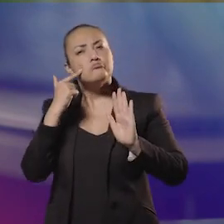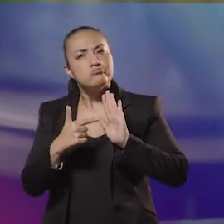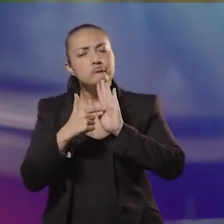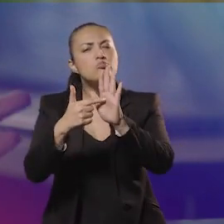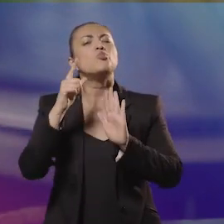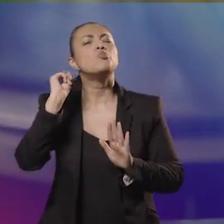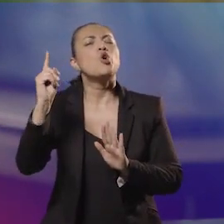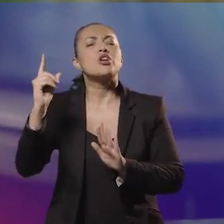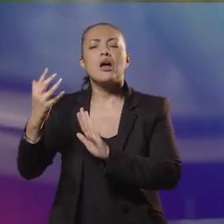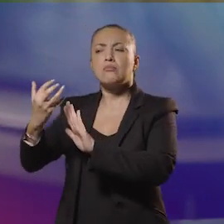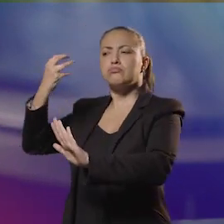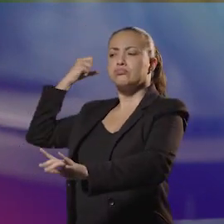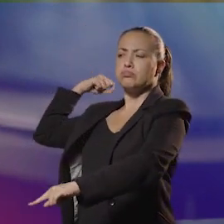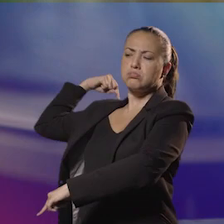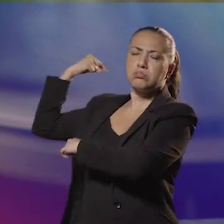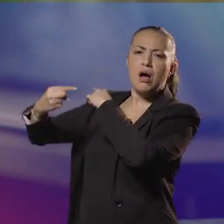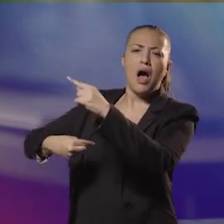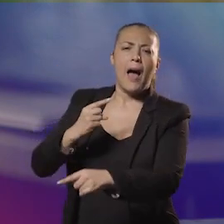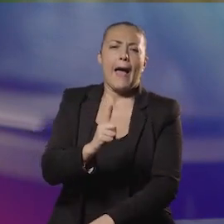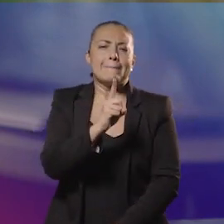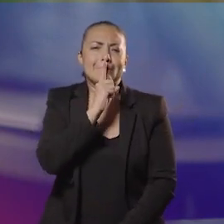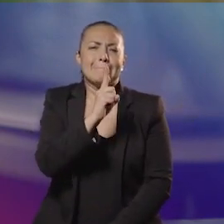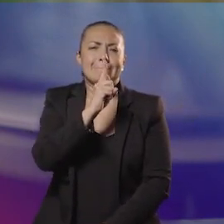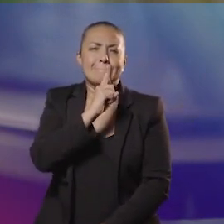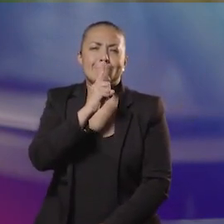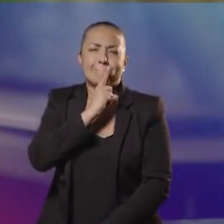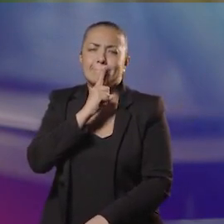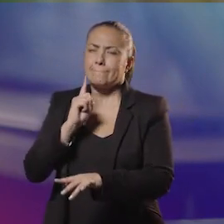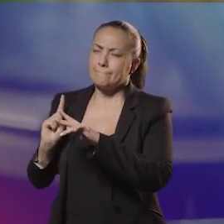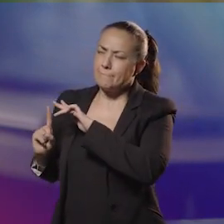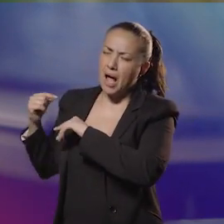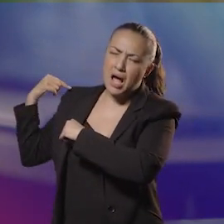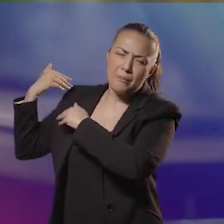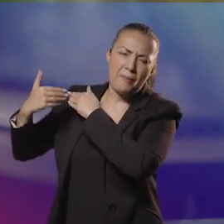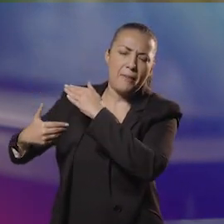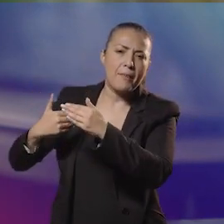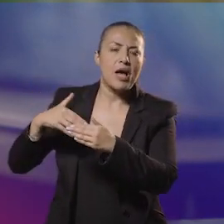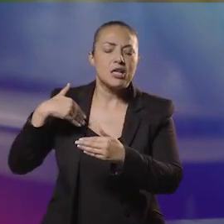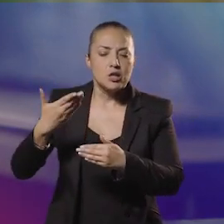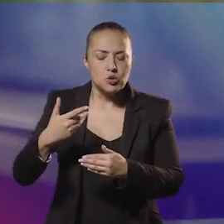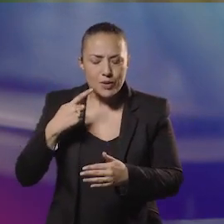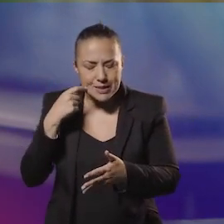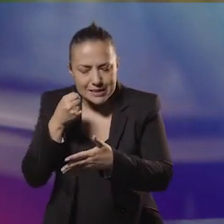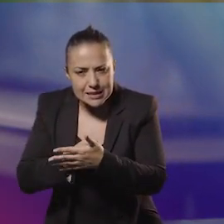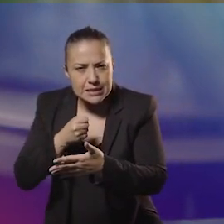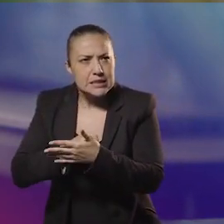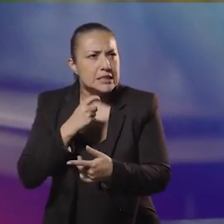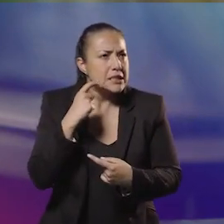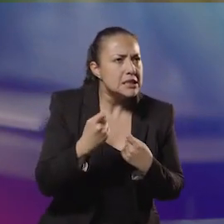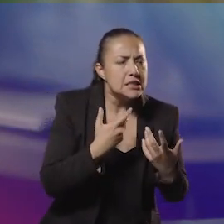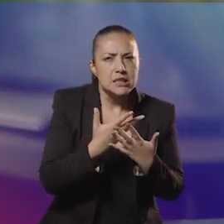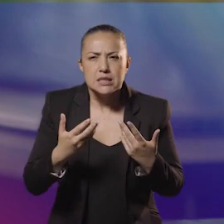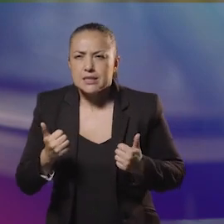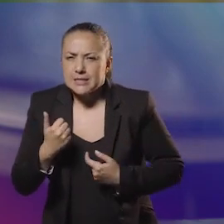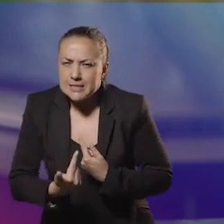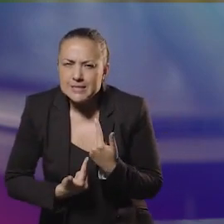han pasado muchos años de silencio y luego una búsqueda enorme y apresurada de